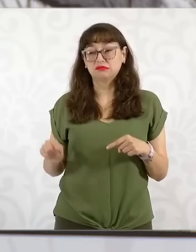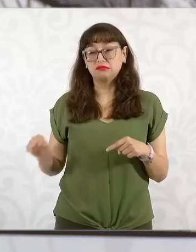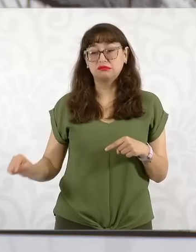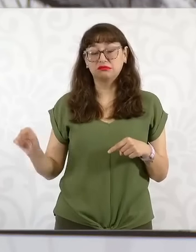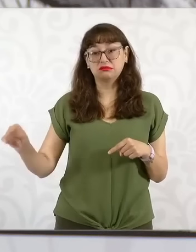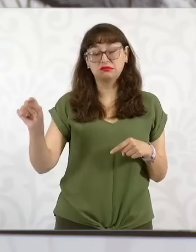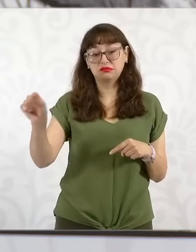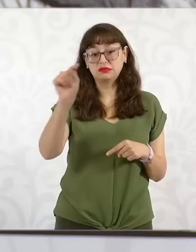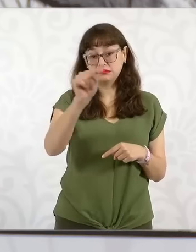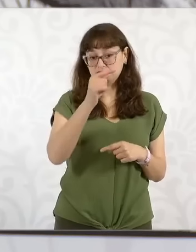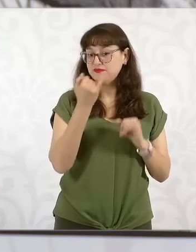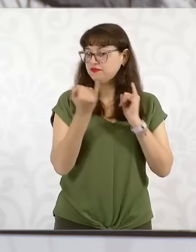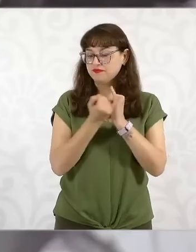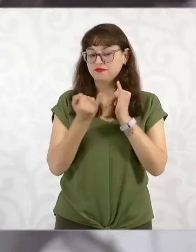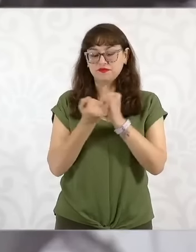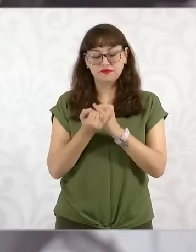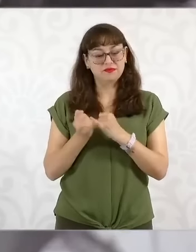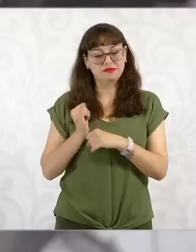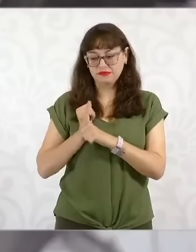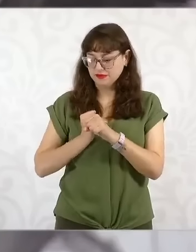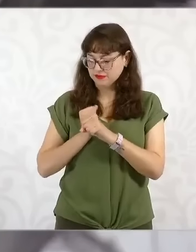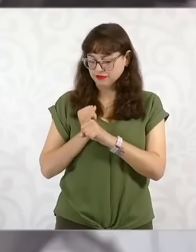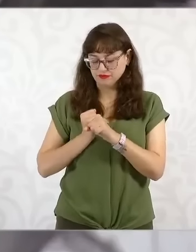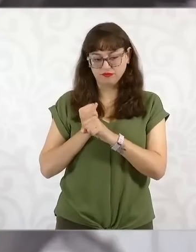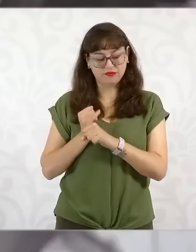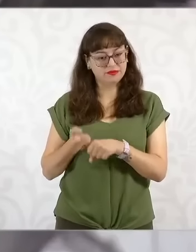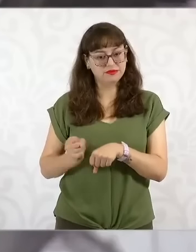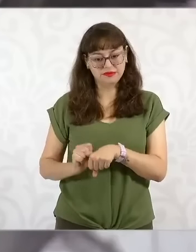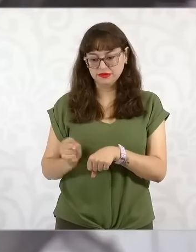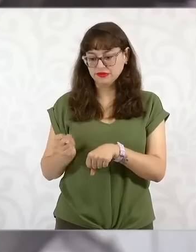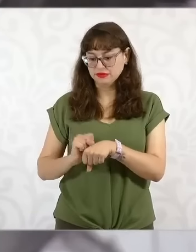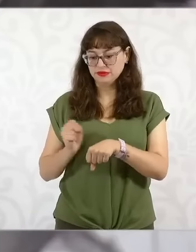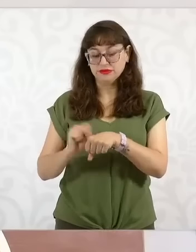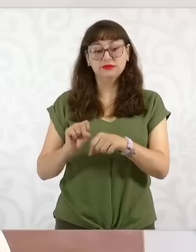relacionadas con huachicol. Son investigaciones que, si bien participa el gabinete de seguridad,